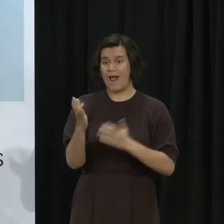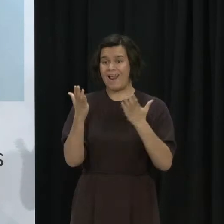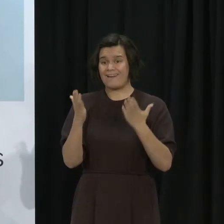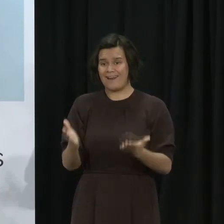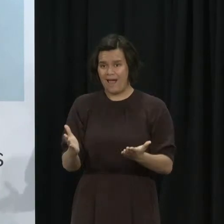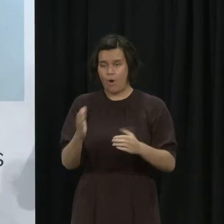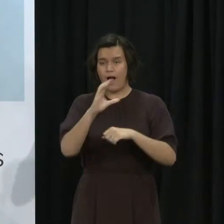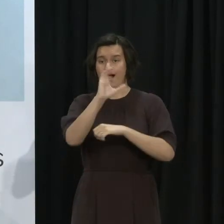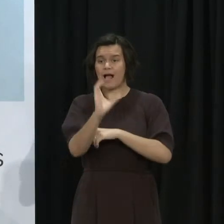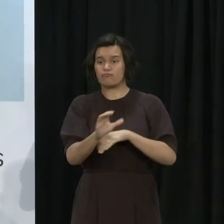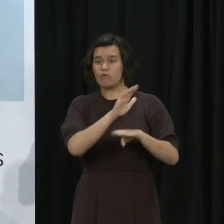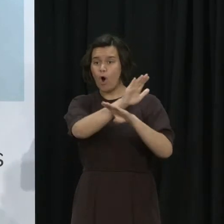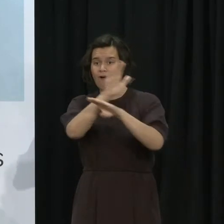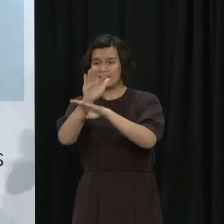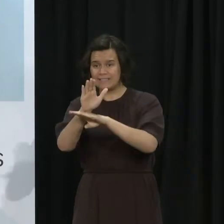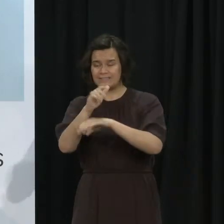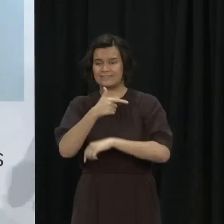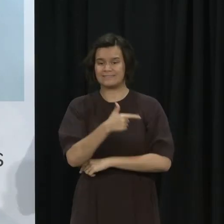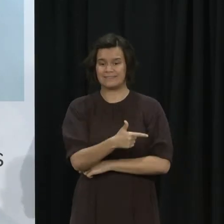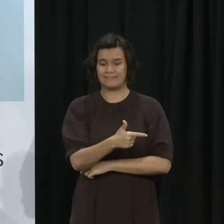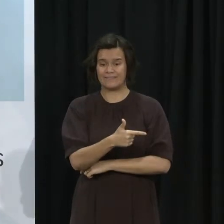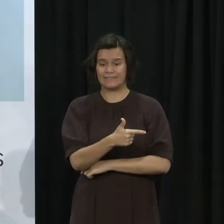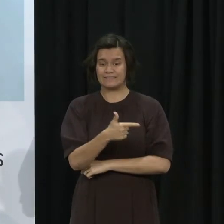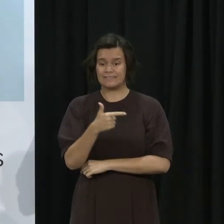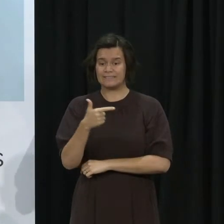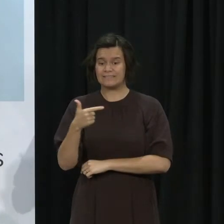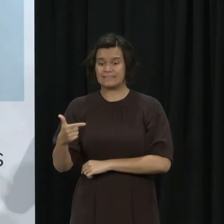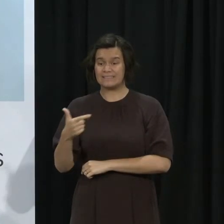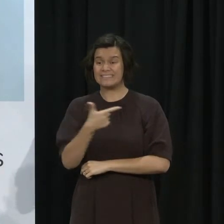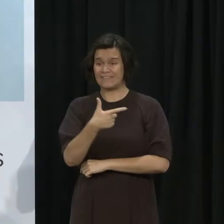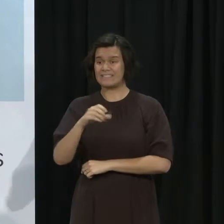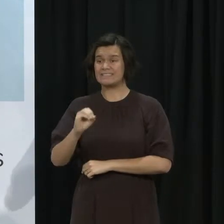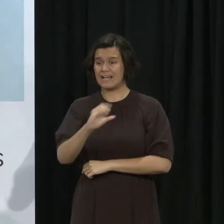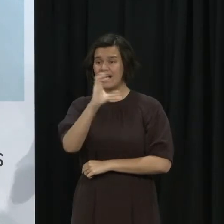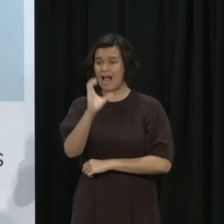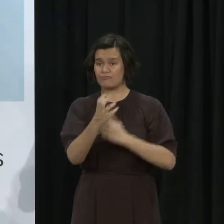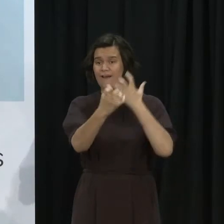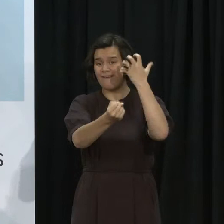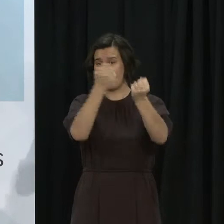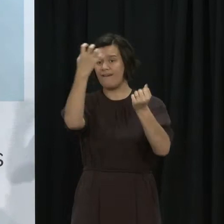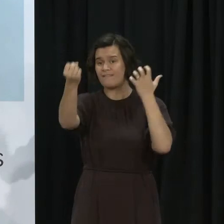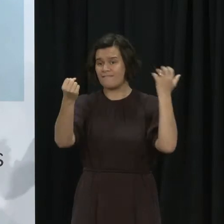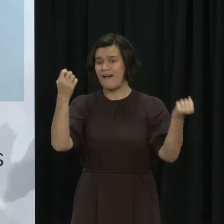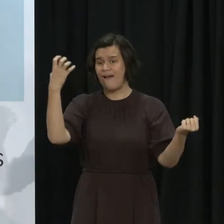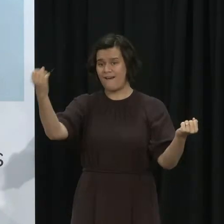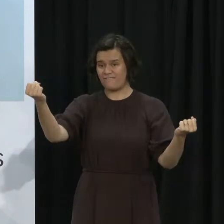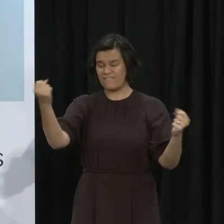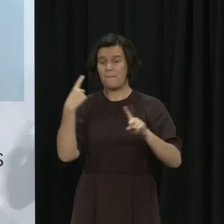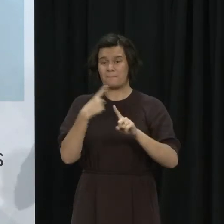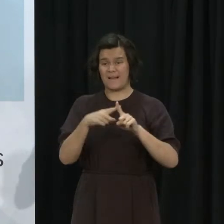kaupapa whakanui. Kua tae mai